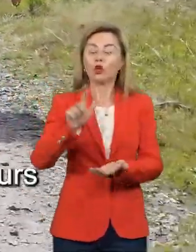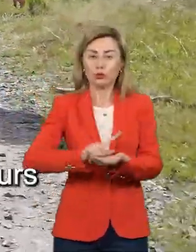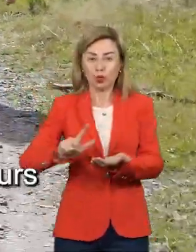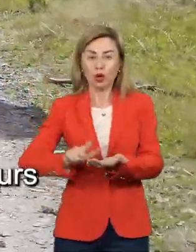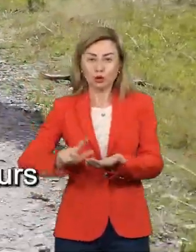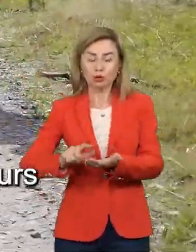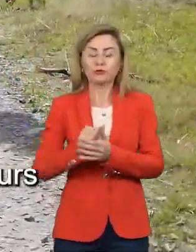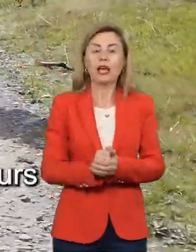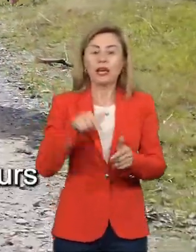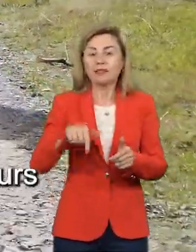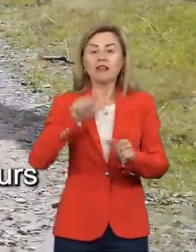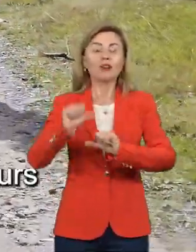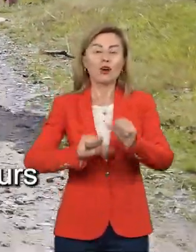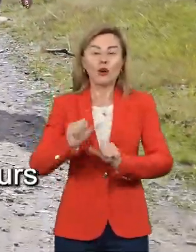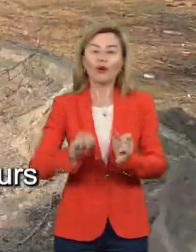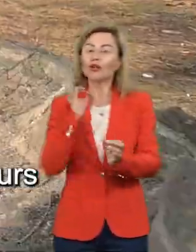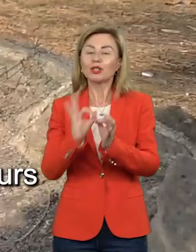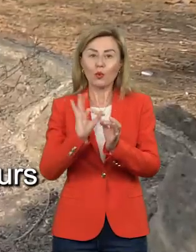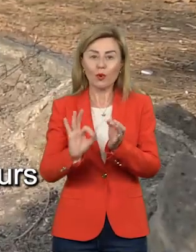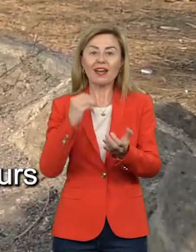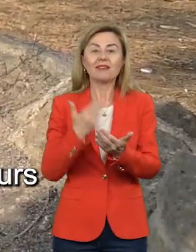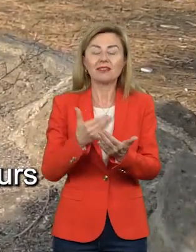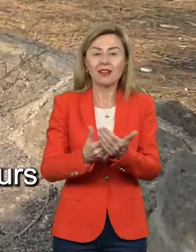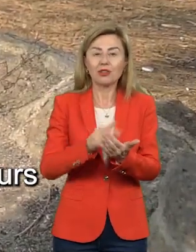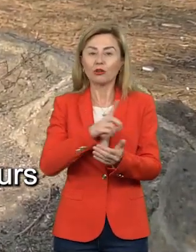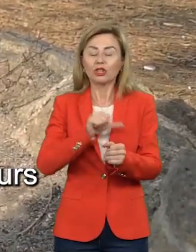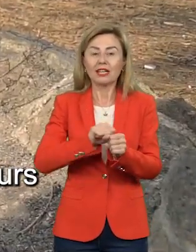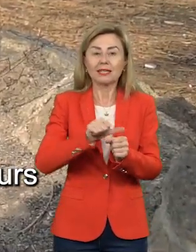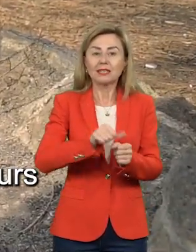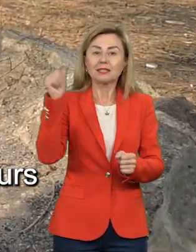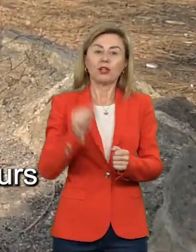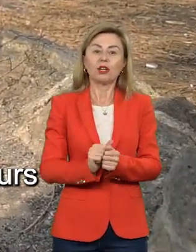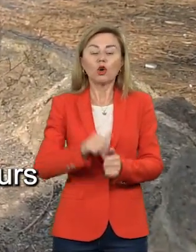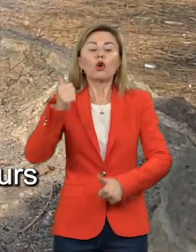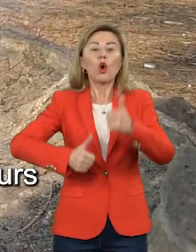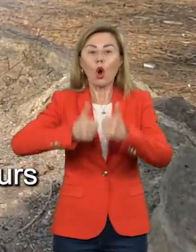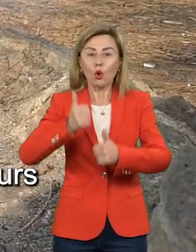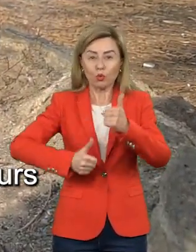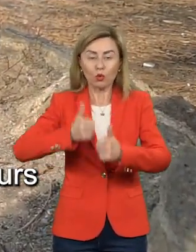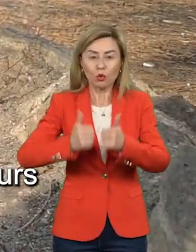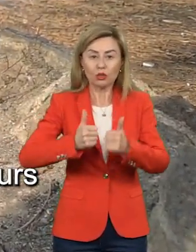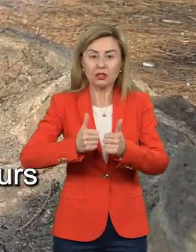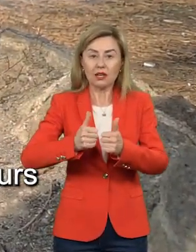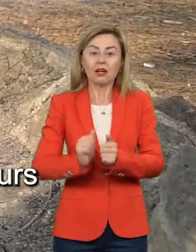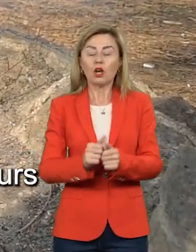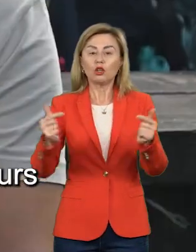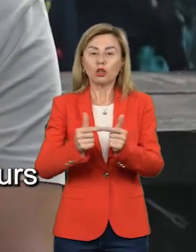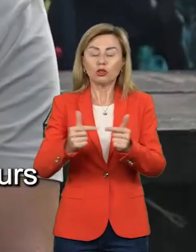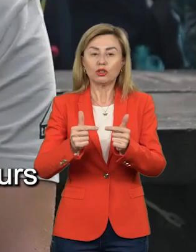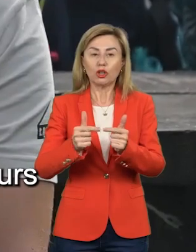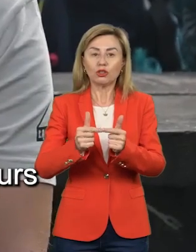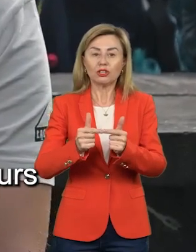ale ten rok jest wyjątkowy, ponieważ został ogłoszony konkurs tylko i wyłącznie na realizację tych działań,